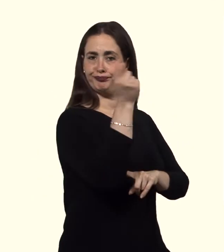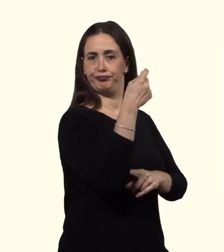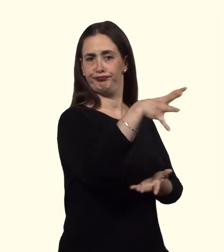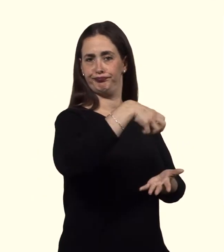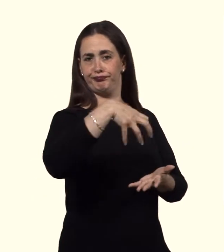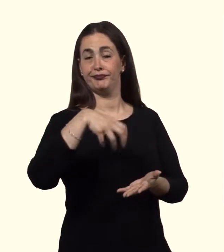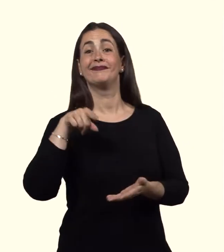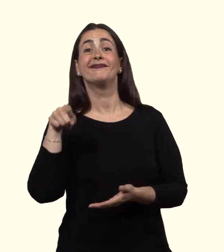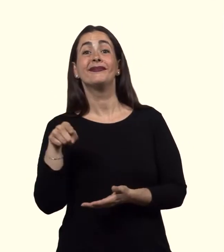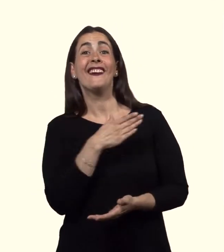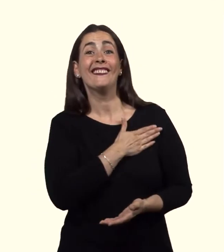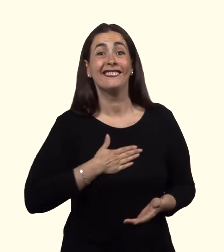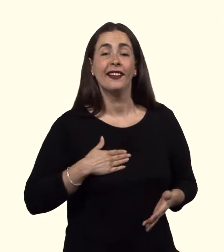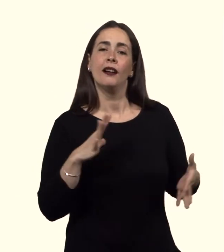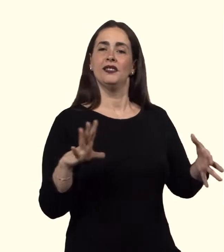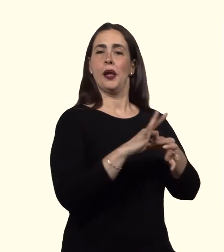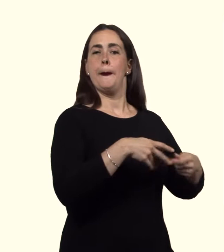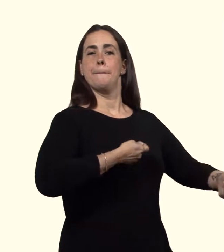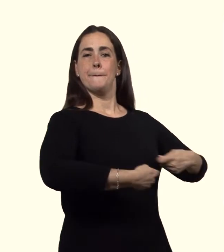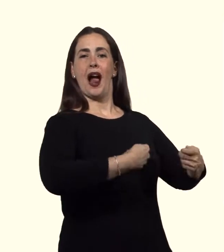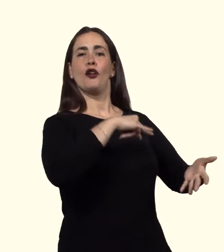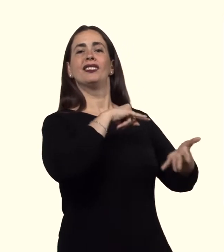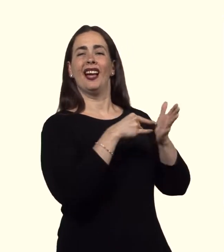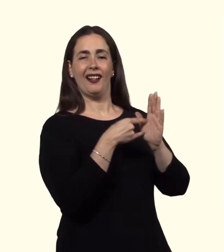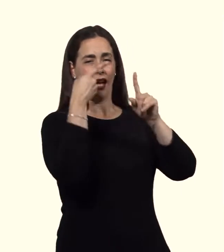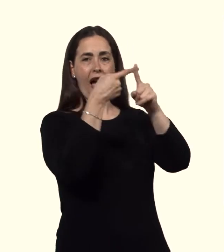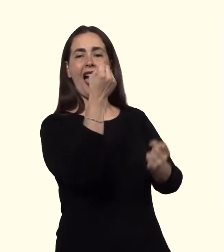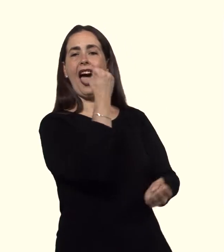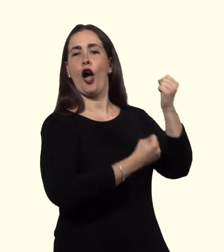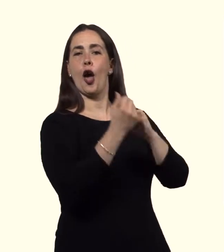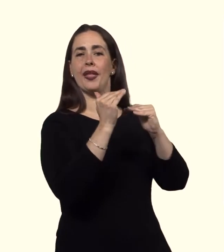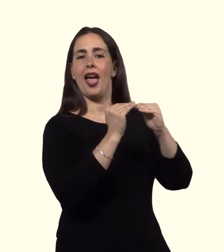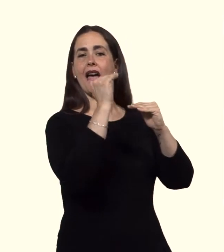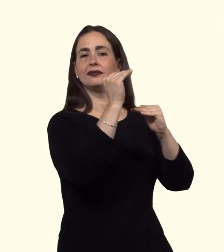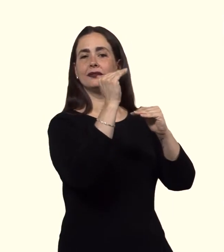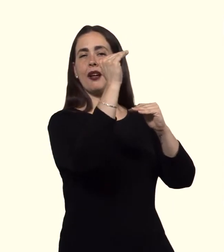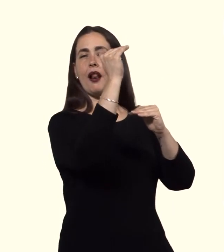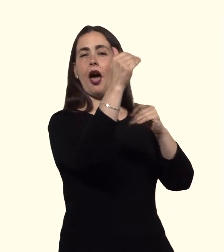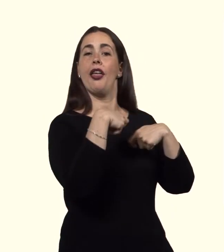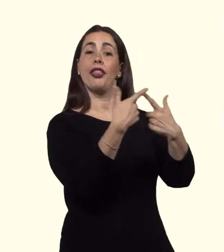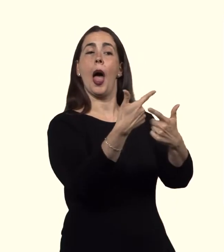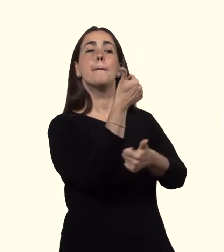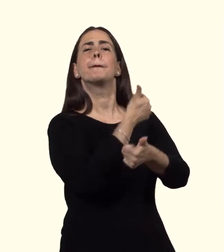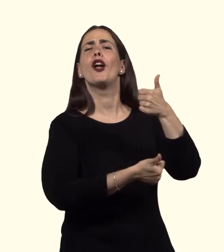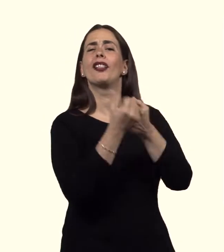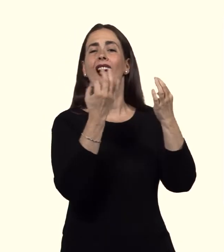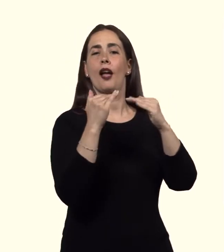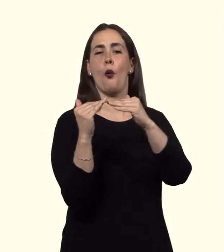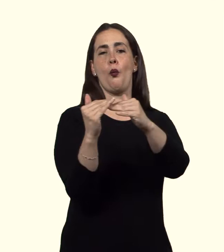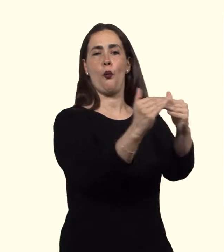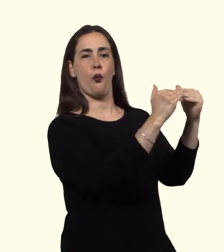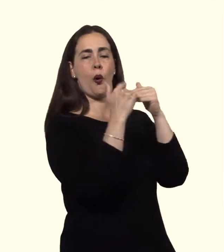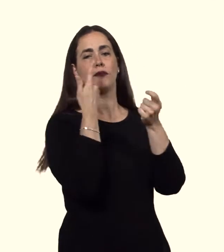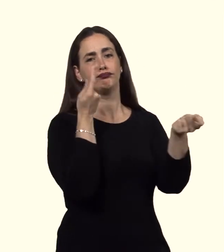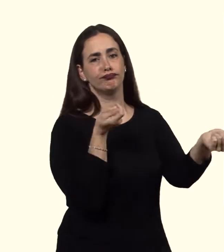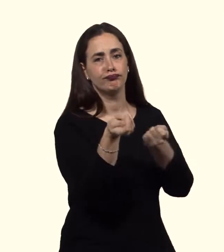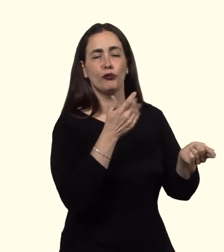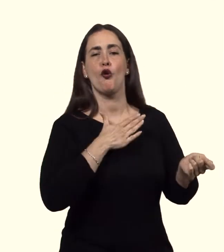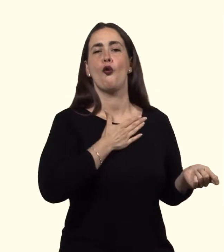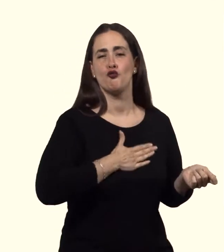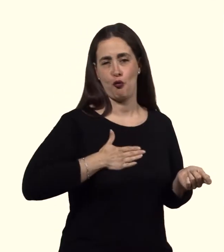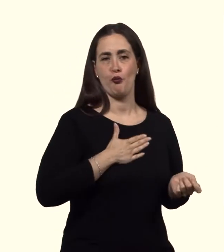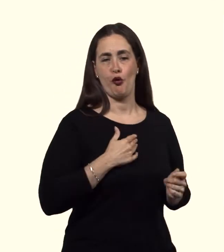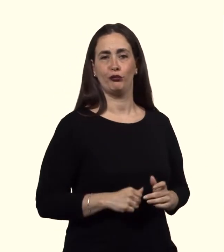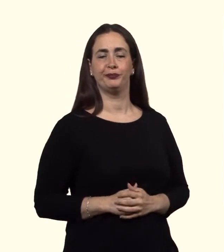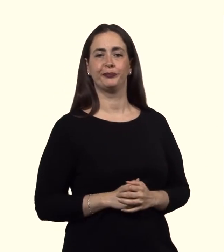prioritza l’homogeneïtat, la regularitat i la comoditat.